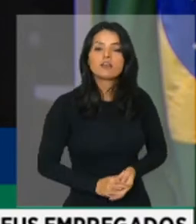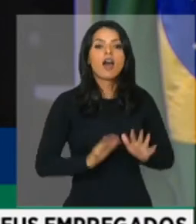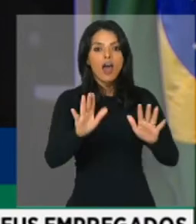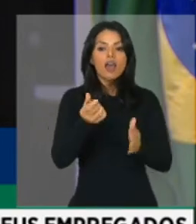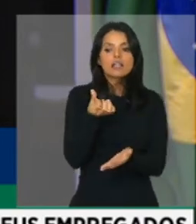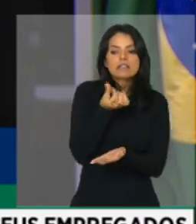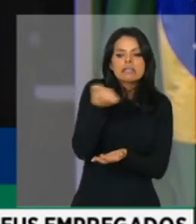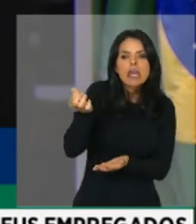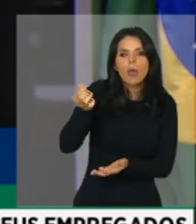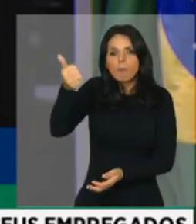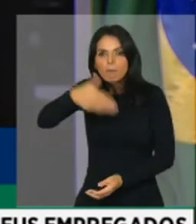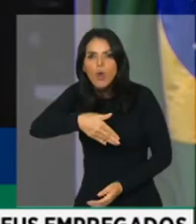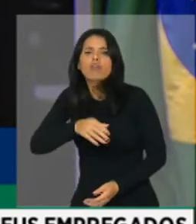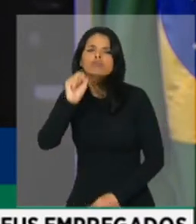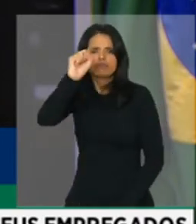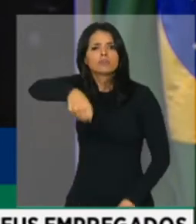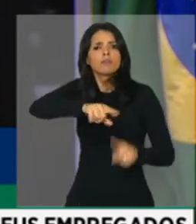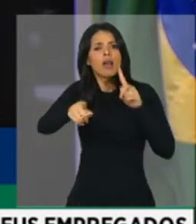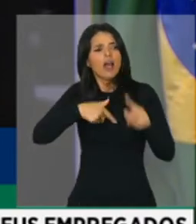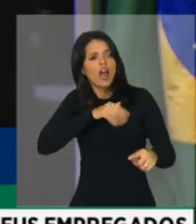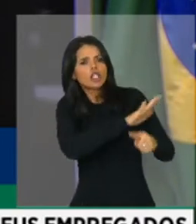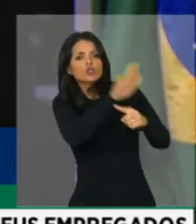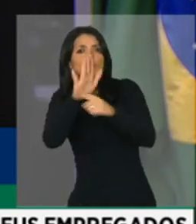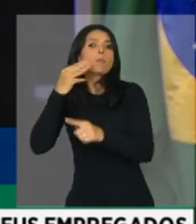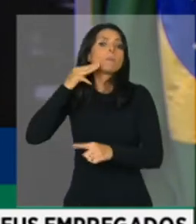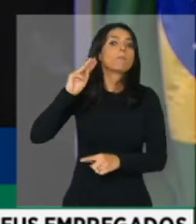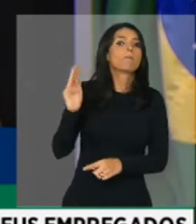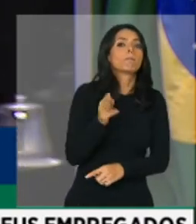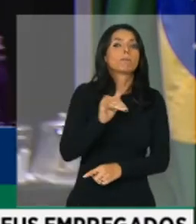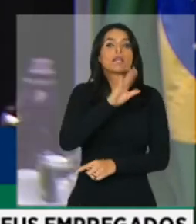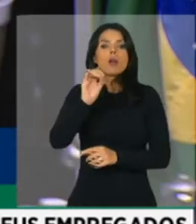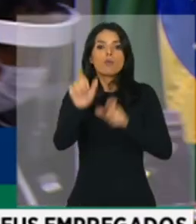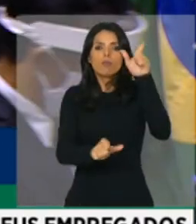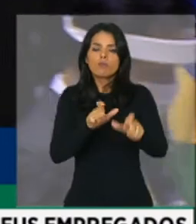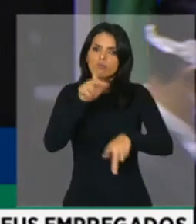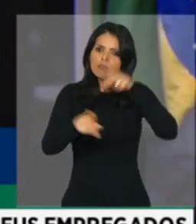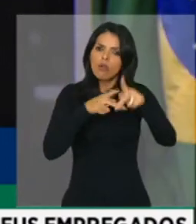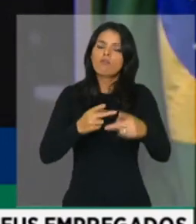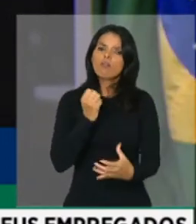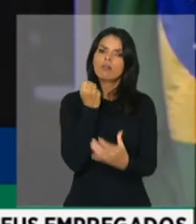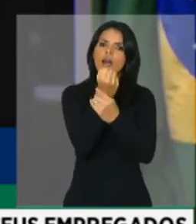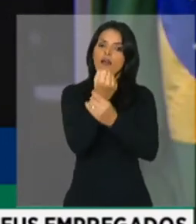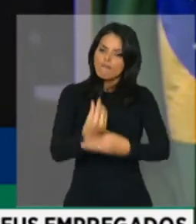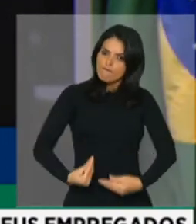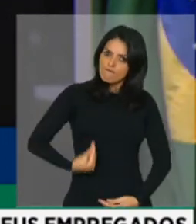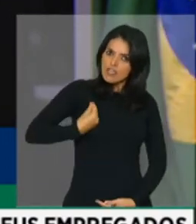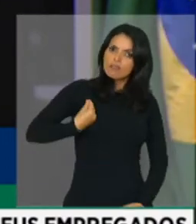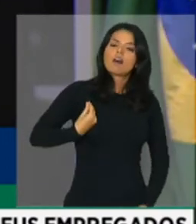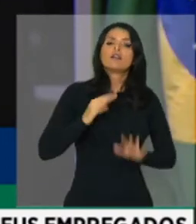REAIS. FOI POUCO COM SIM MAS AJUDOU MILHÕES DE BRASILEIROS... A GARANTIR A SOBREVIVÊNCIA. PORQUE O BRASIL TEVE ARRECADAÇÃO